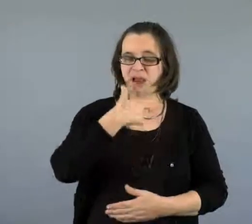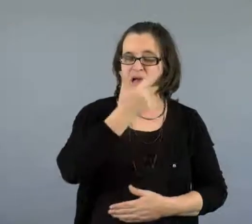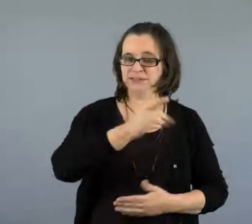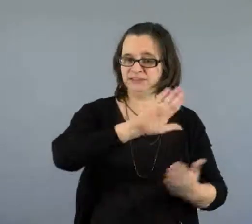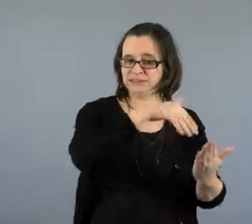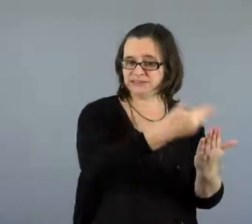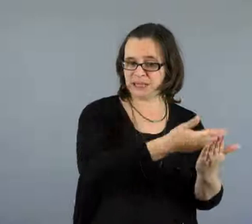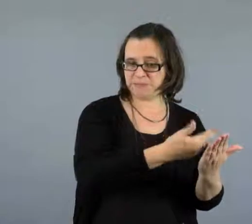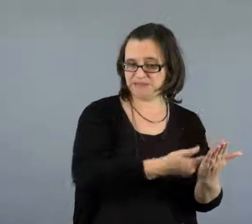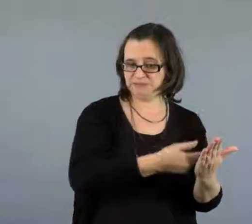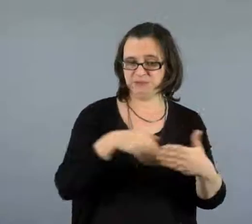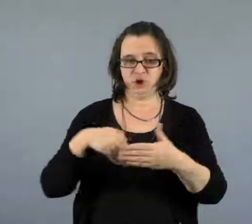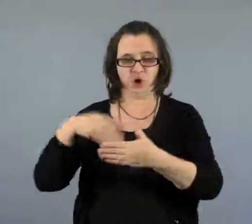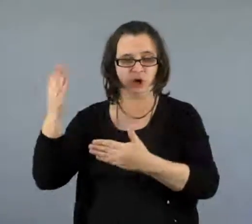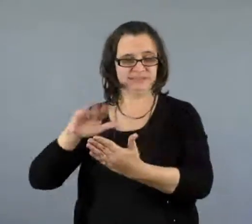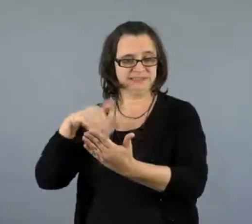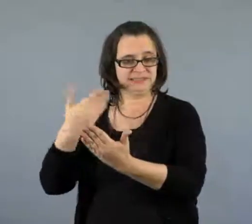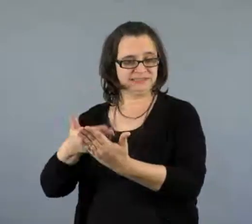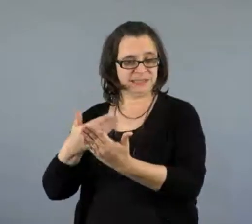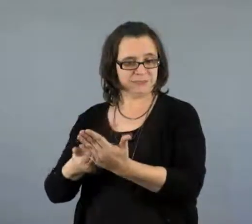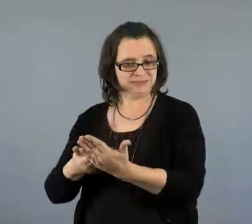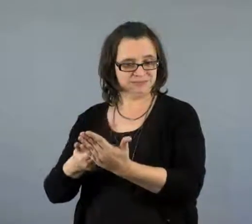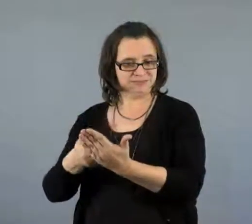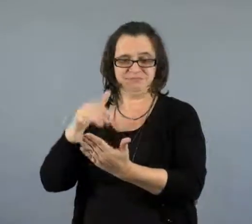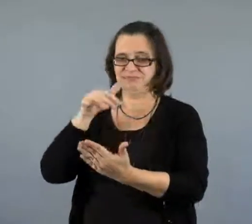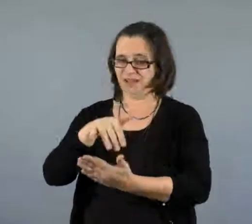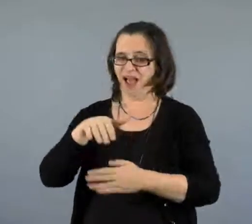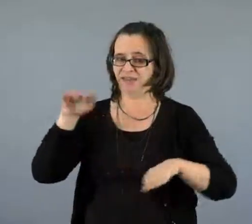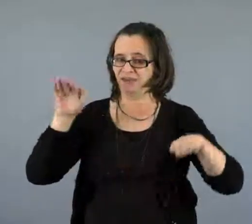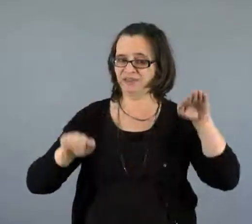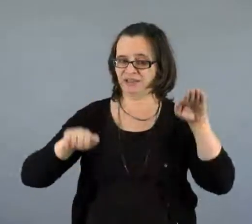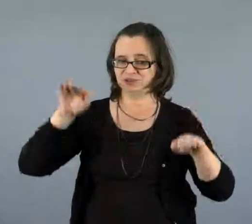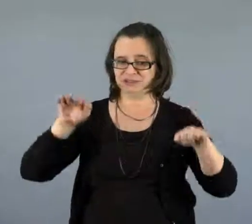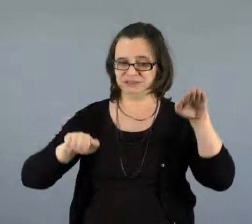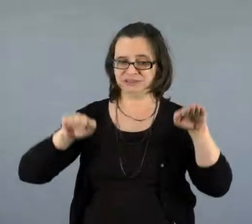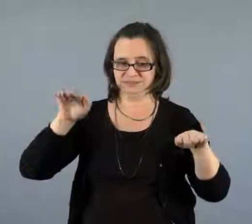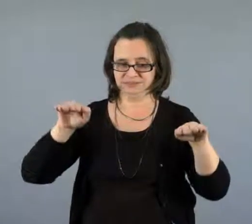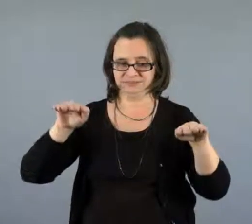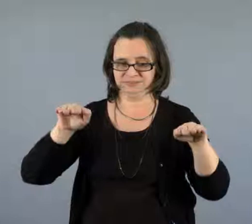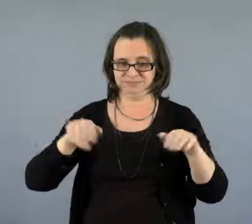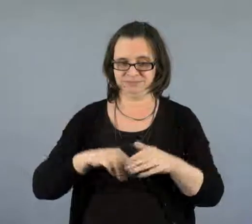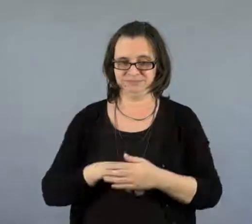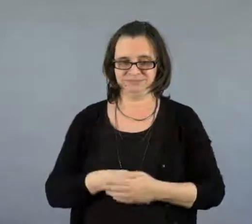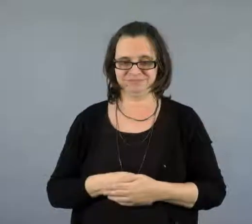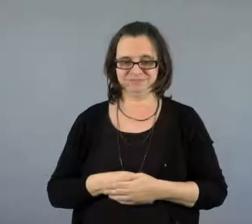Es gibt das Alte Testament und das Neue Testament Und beide sind verschieden